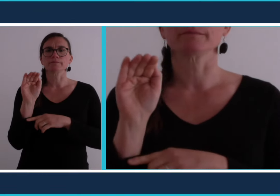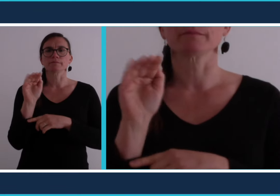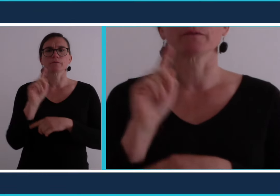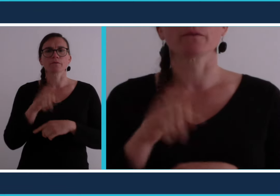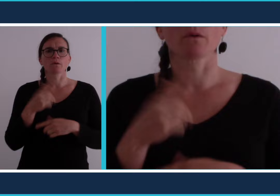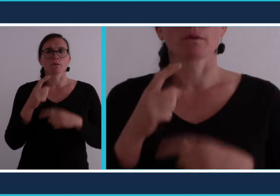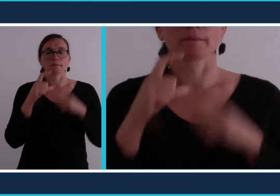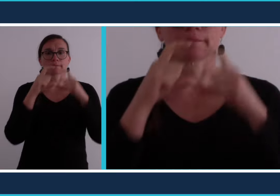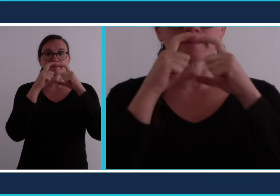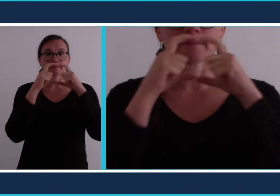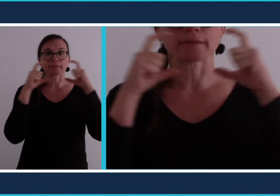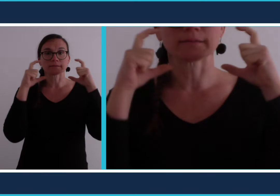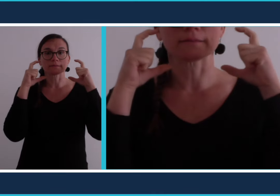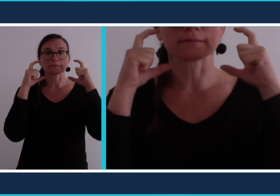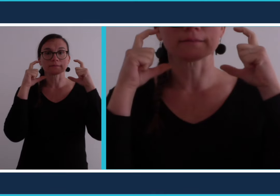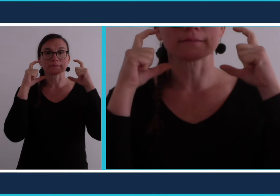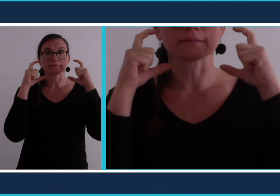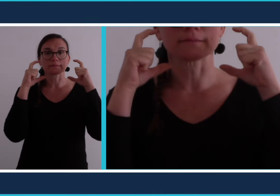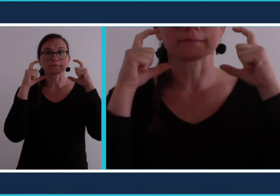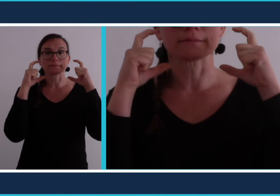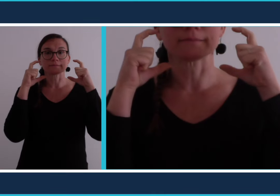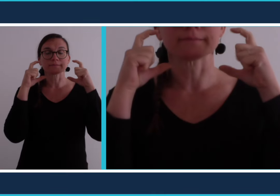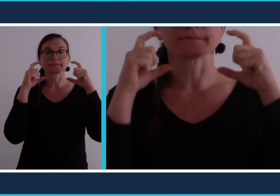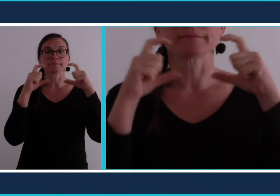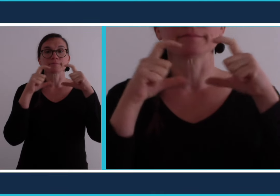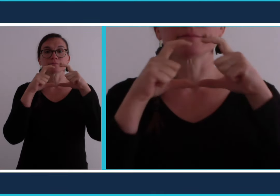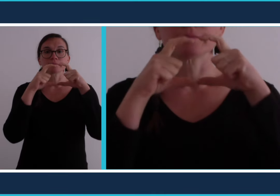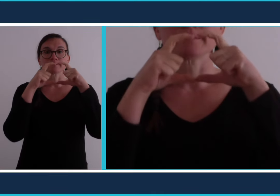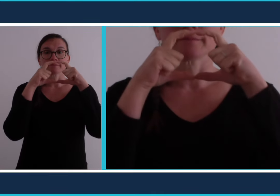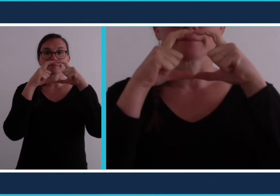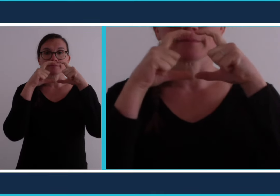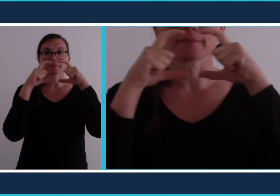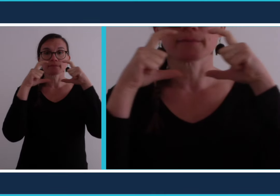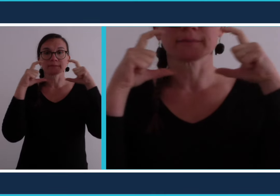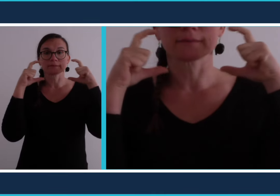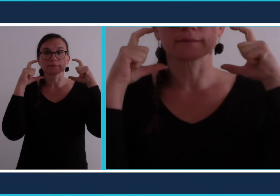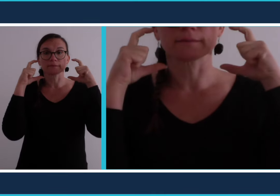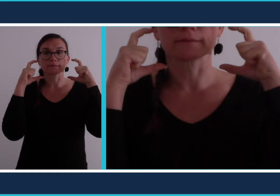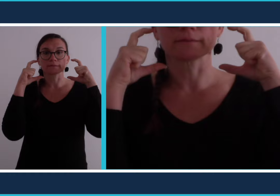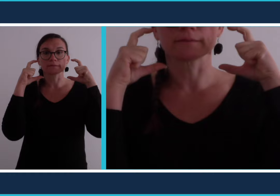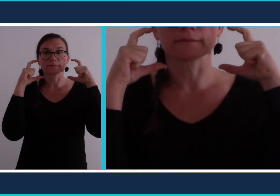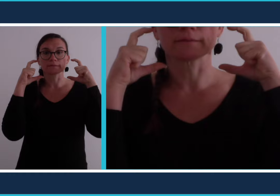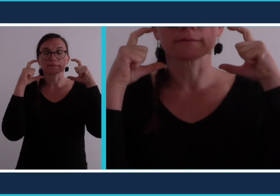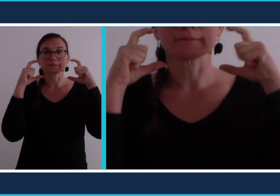et protéger les autres, on porte un [masque] [masque]